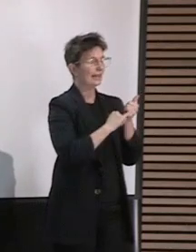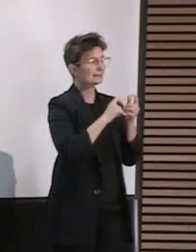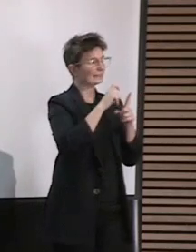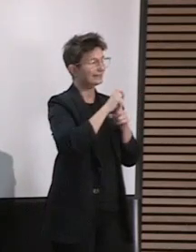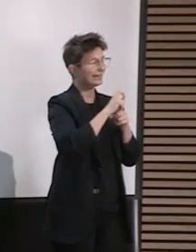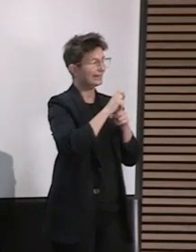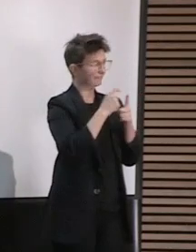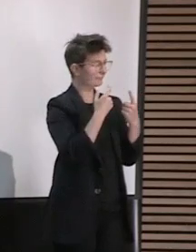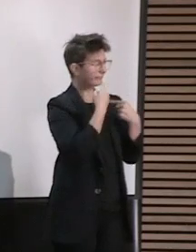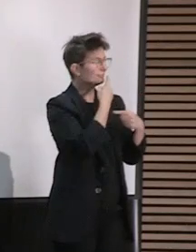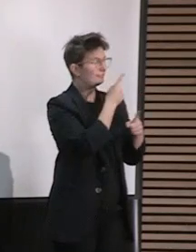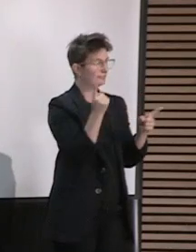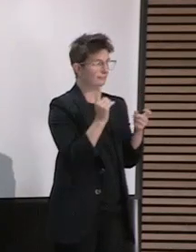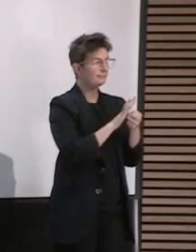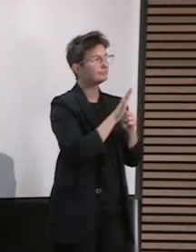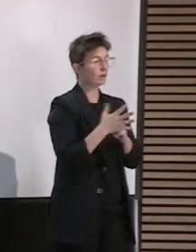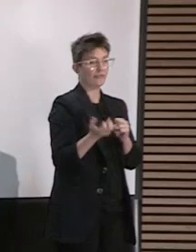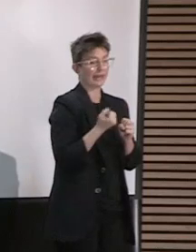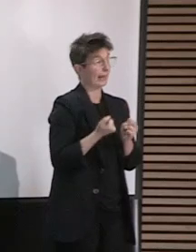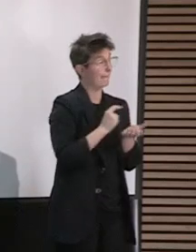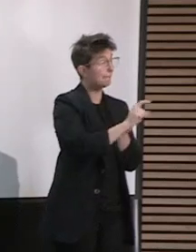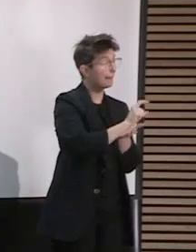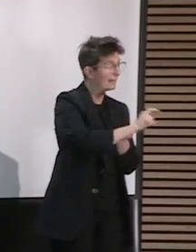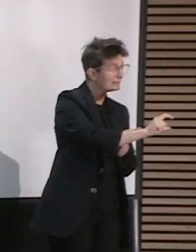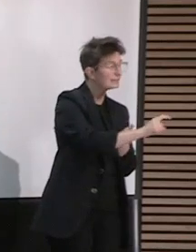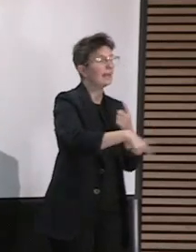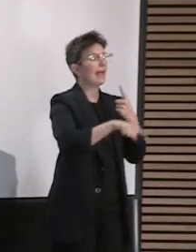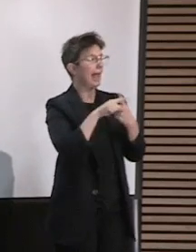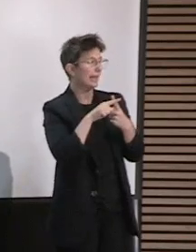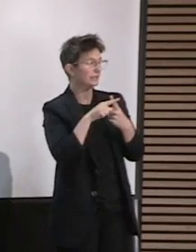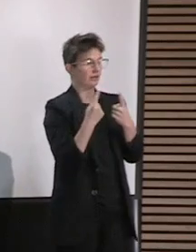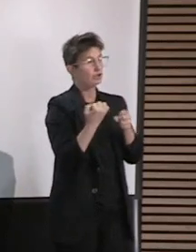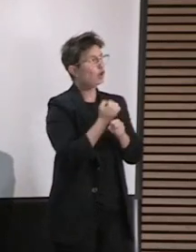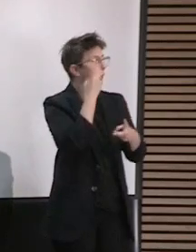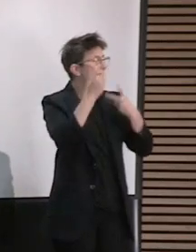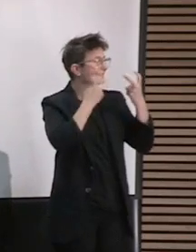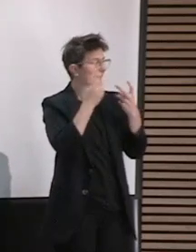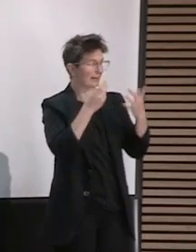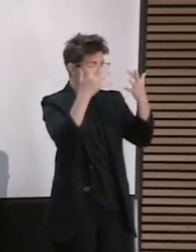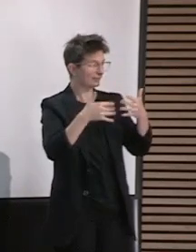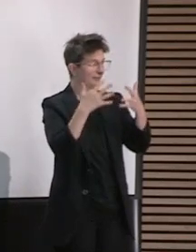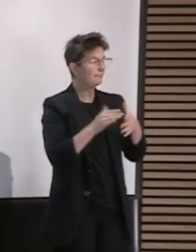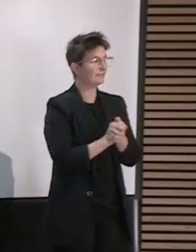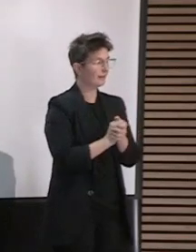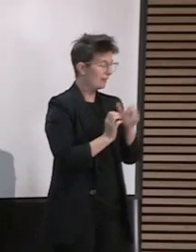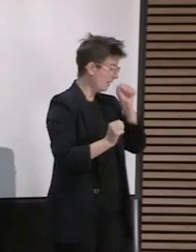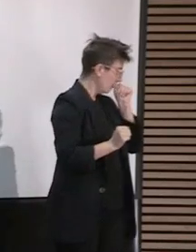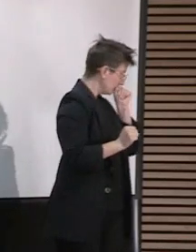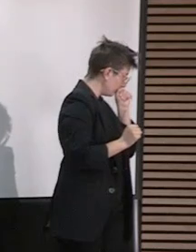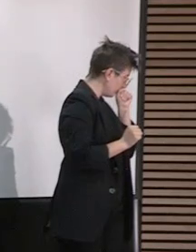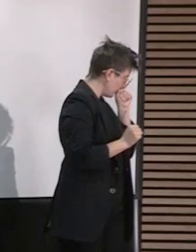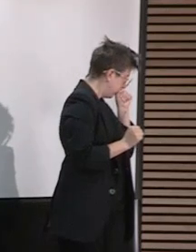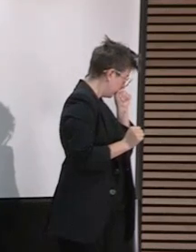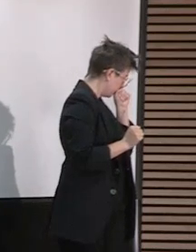325,426 nga mahi. I tenei ra, i